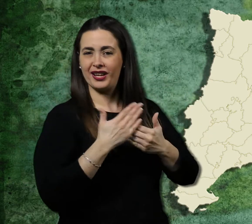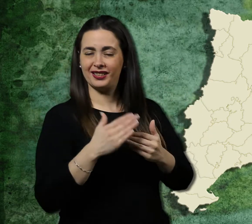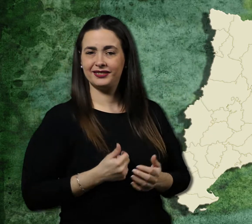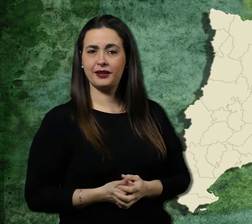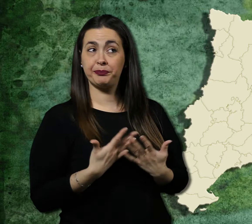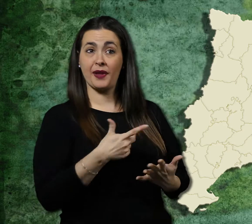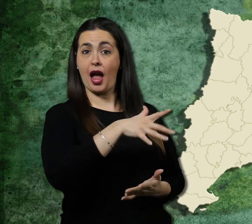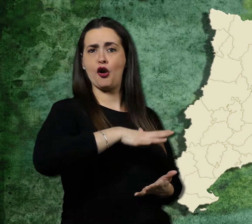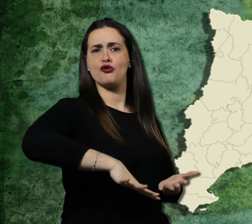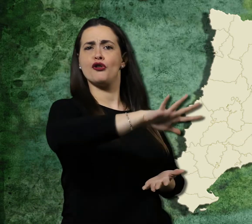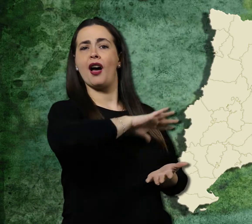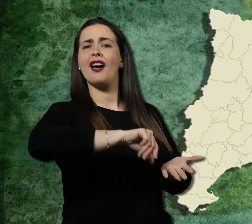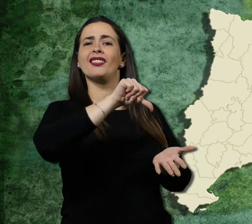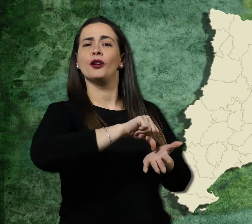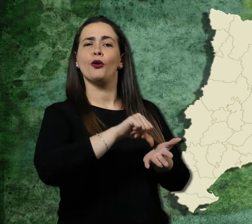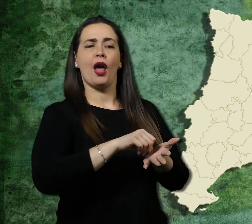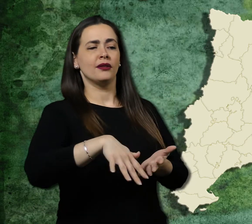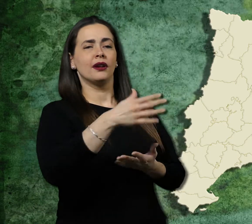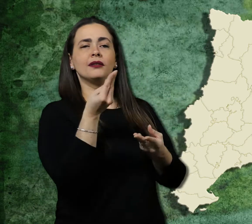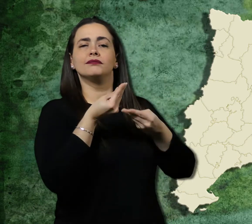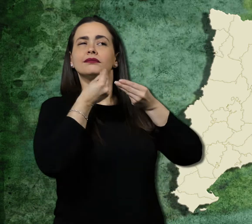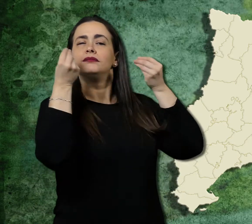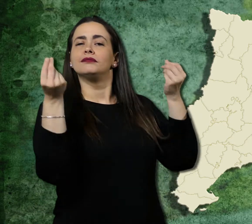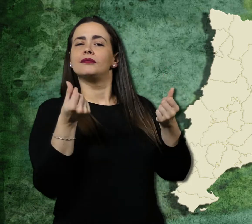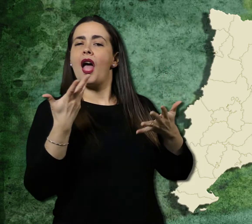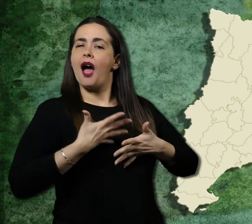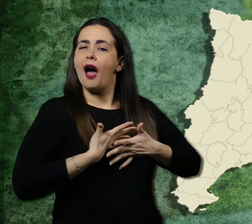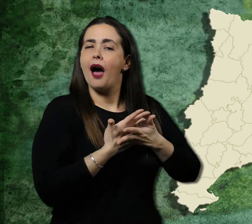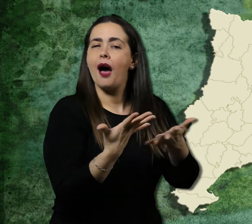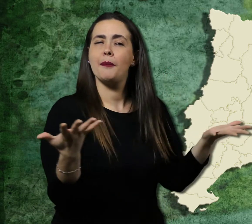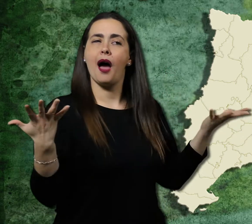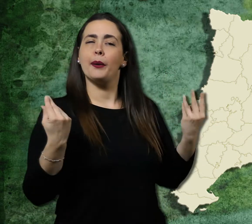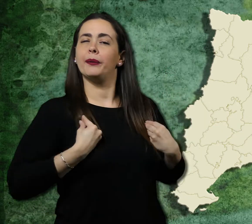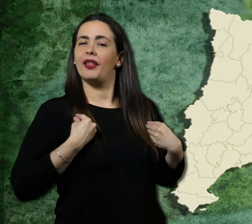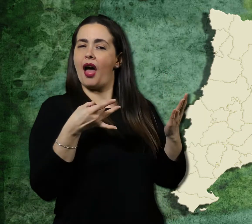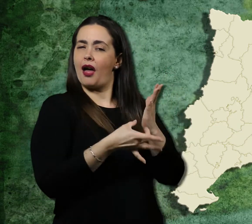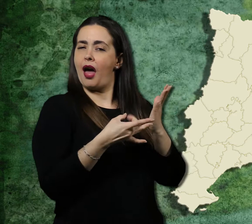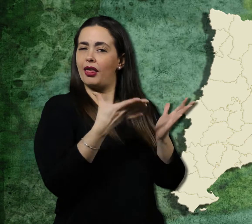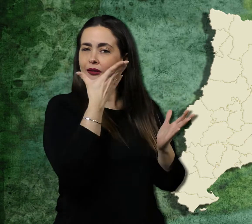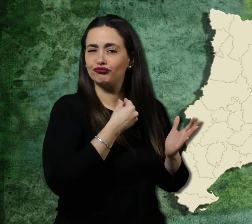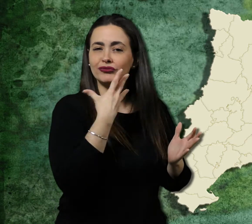és avui un dels referents d'una ciutat que respira amabilitat i qualitat de vida